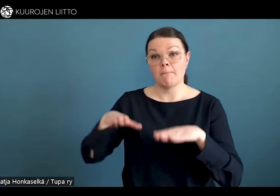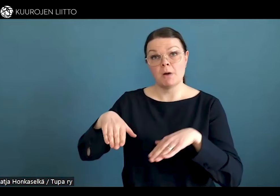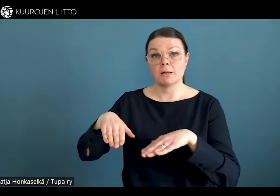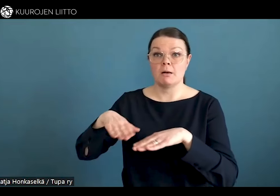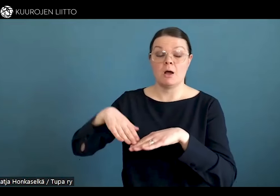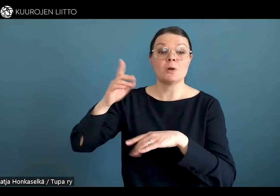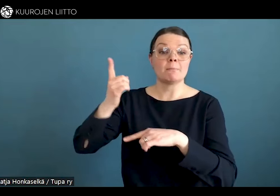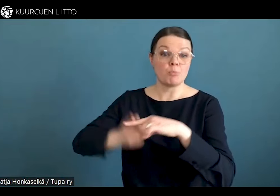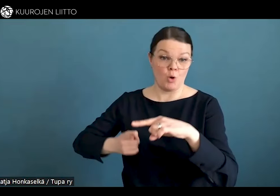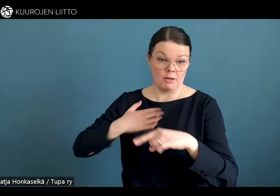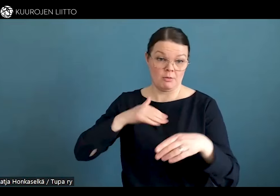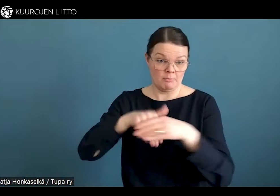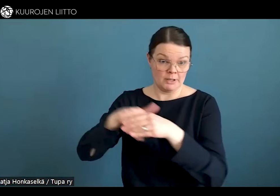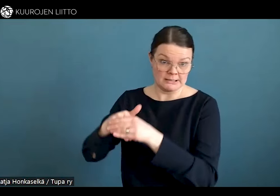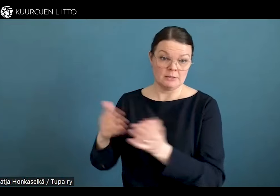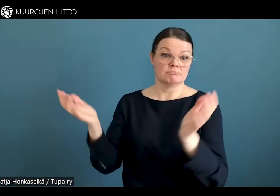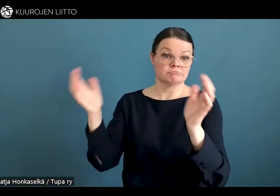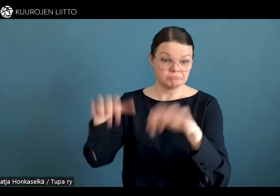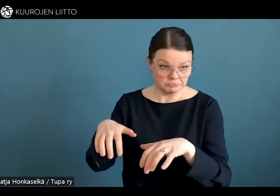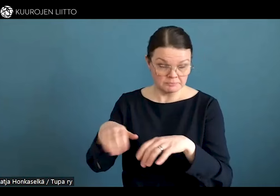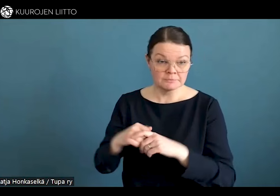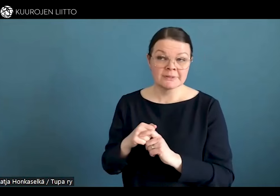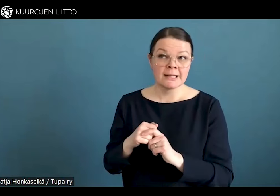johon osallistui yli puolet jäsenistöstämme.